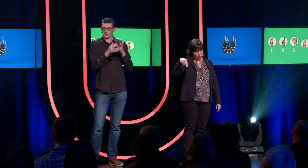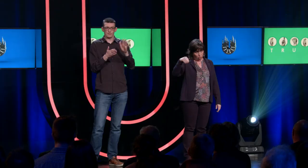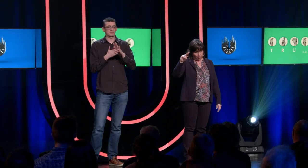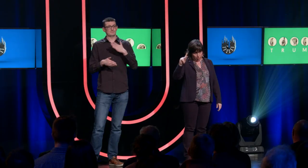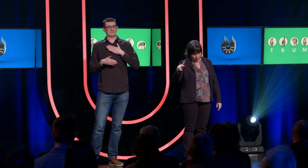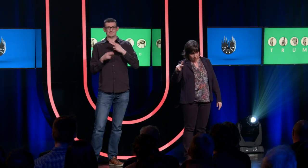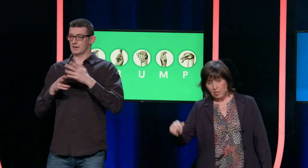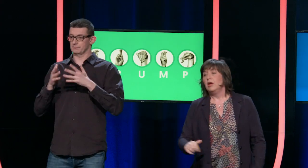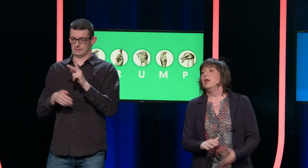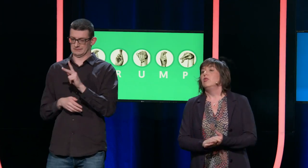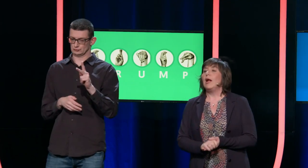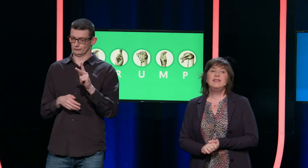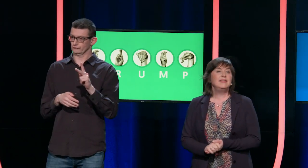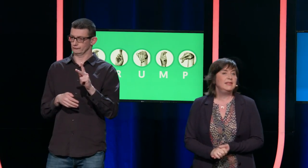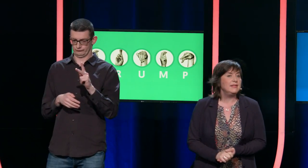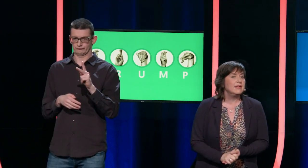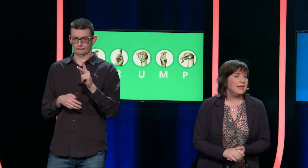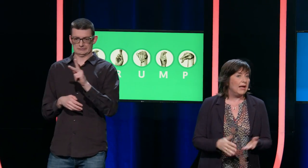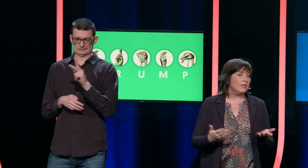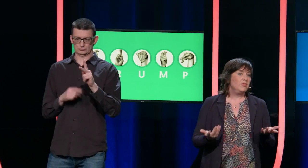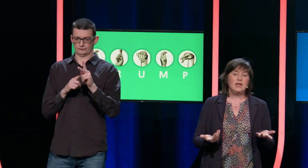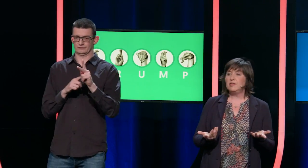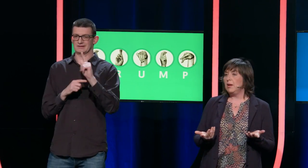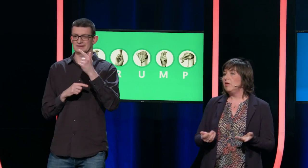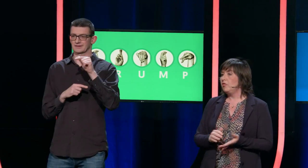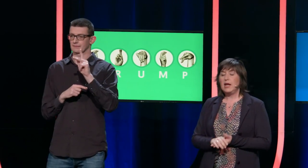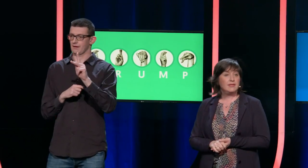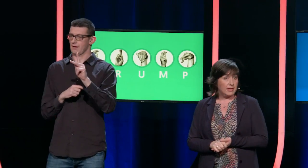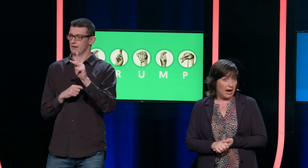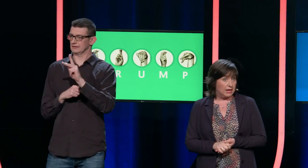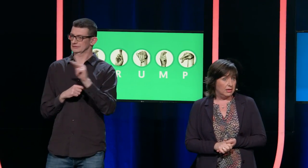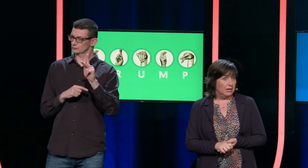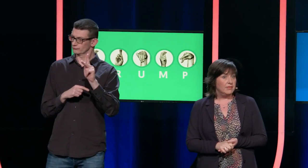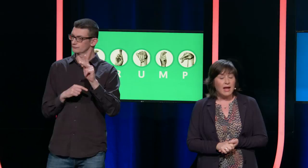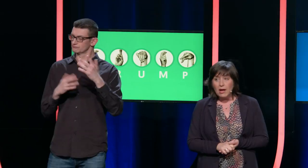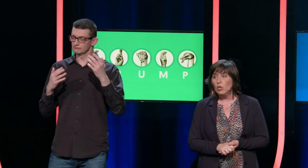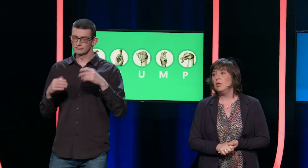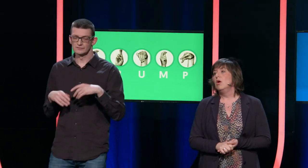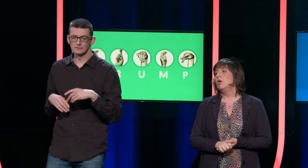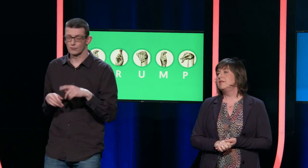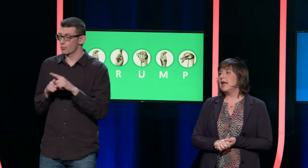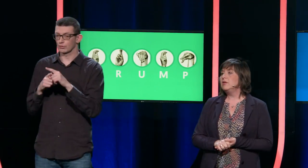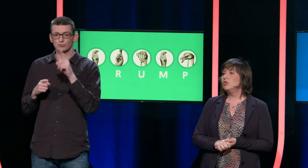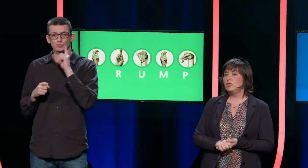...Trump. Zoals je ziet, gaat vingerspellen vrij traag. Daarom ontstaan er dus